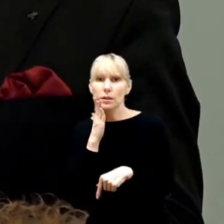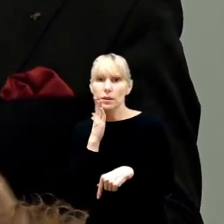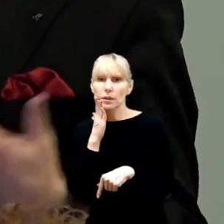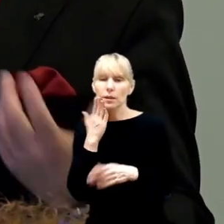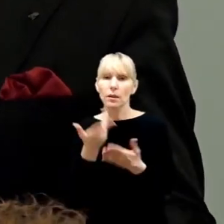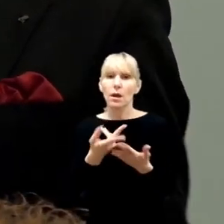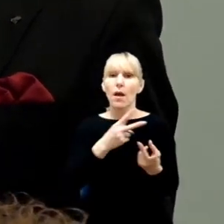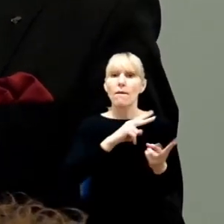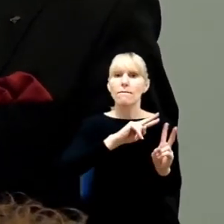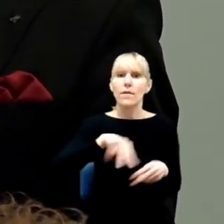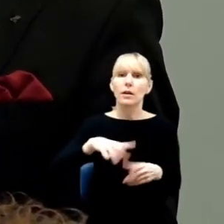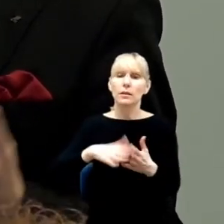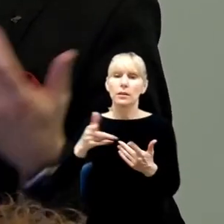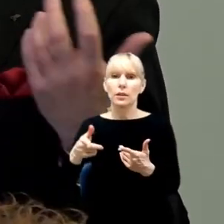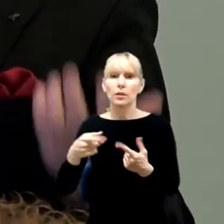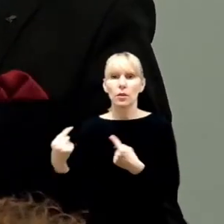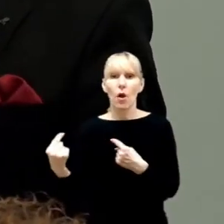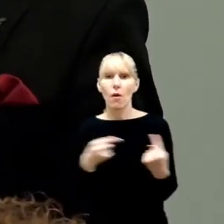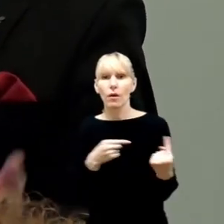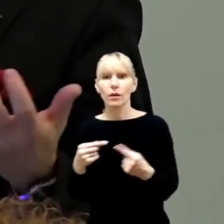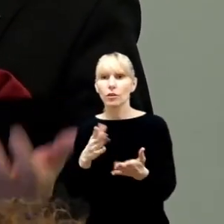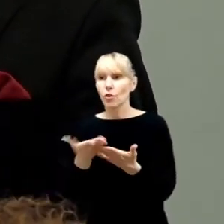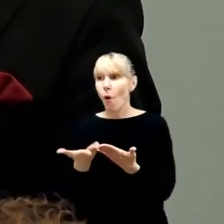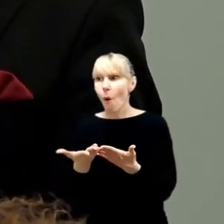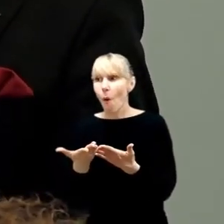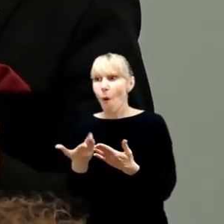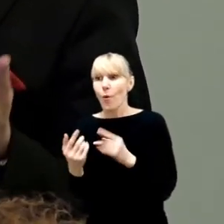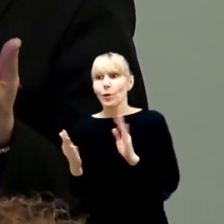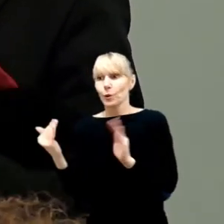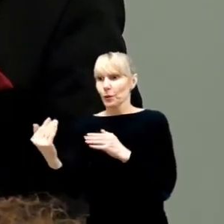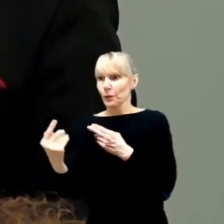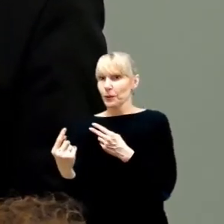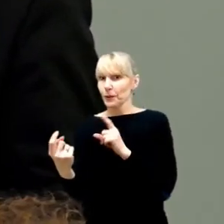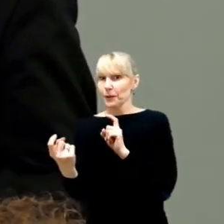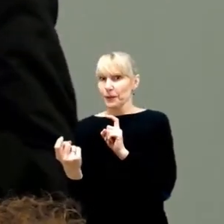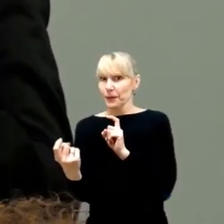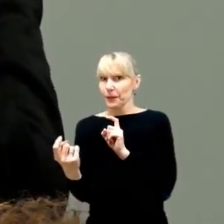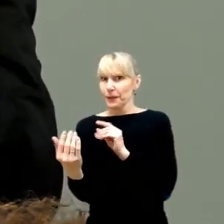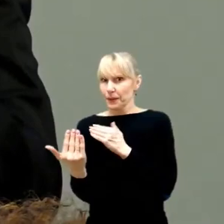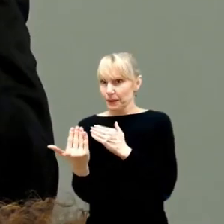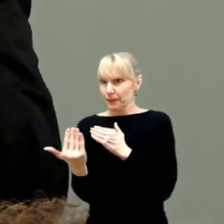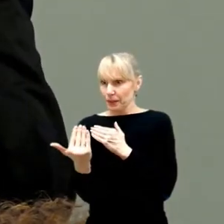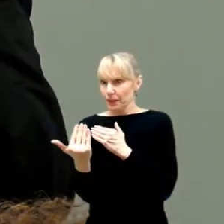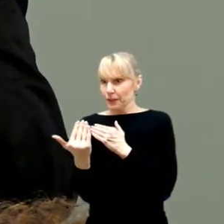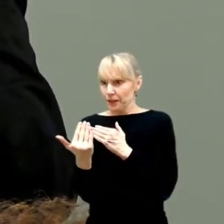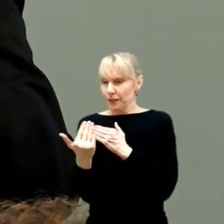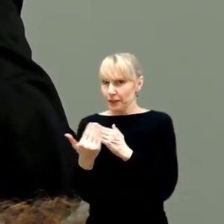gdy zbliżamy się do wyborów, bo jest bardzo łatwym, że tak powiem, i przemawiającym